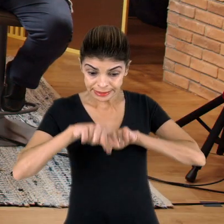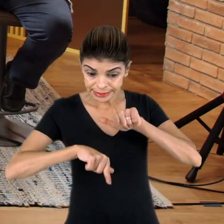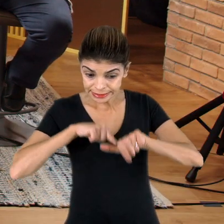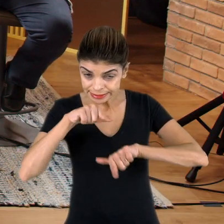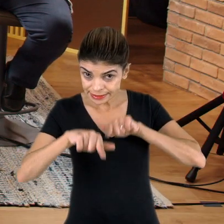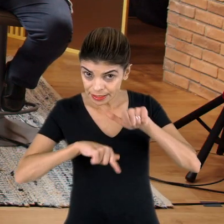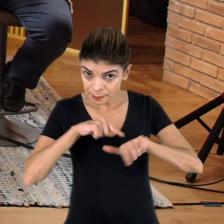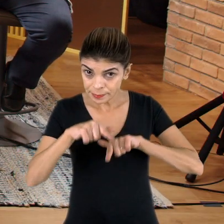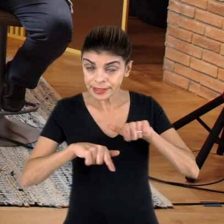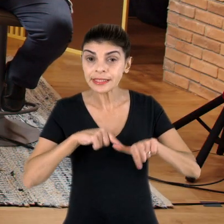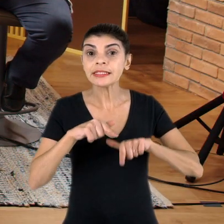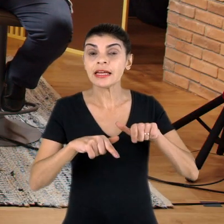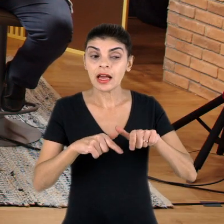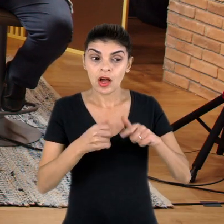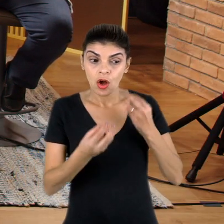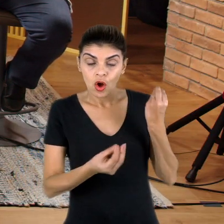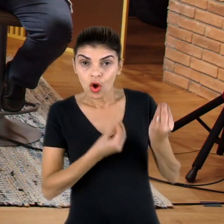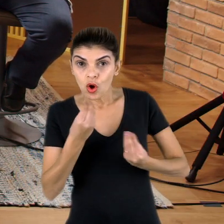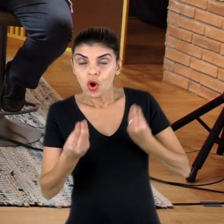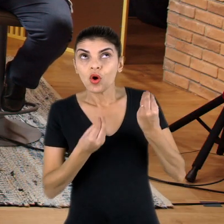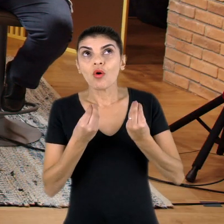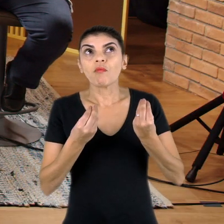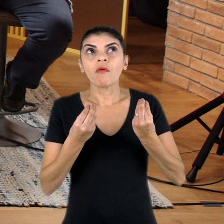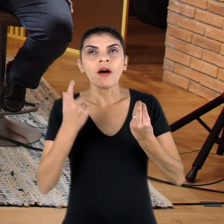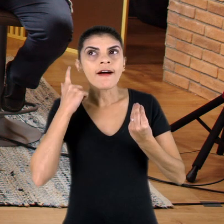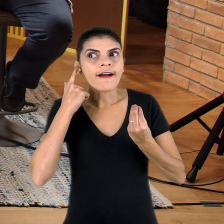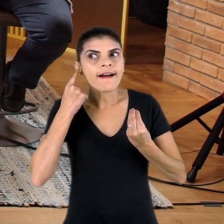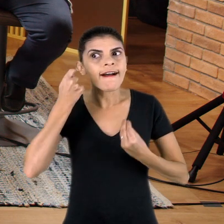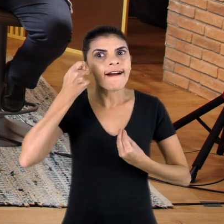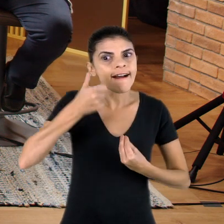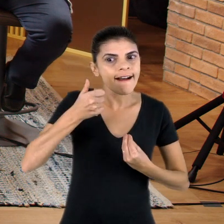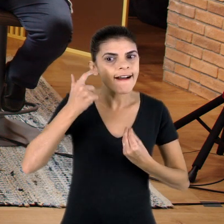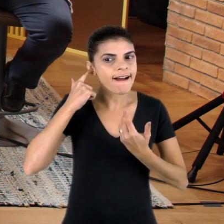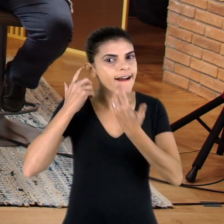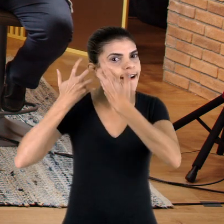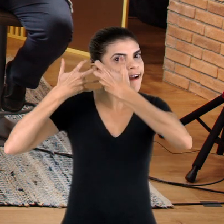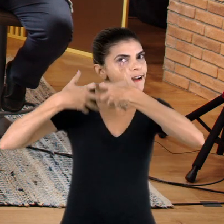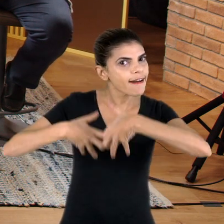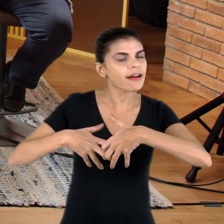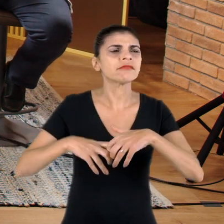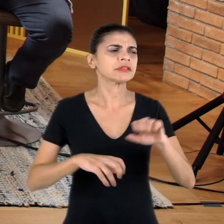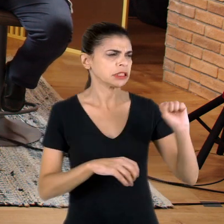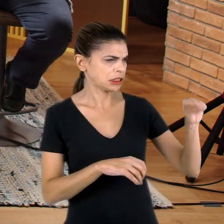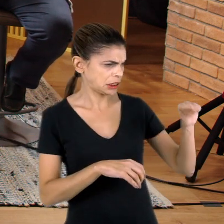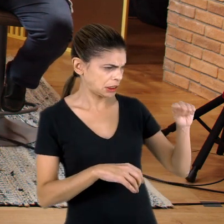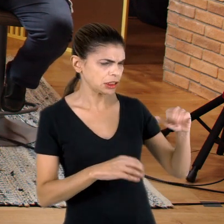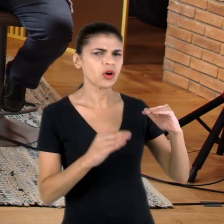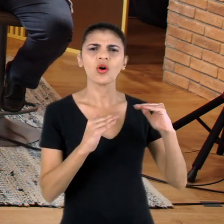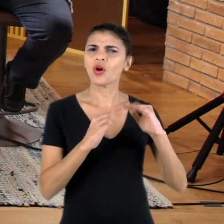o...o ouvido relativo. Sim, com certeza! Também. - Pra entender as coisas, né?